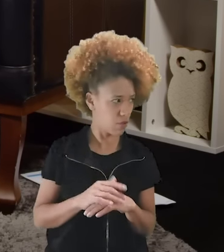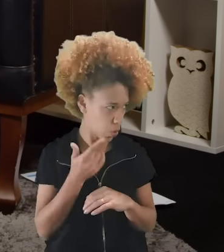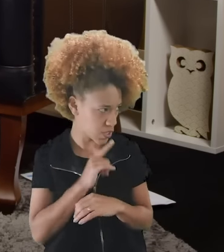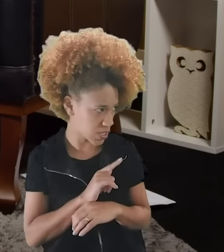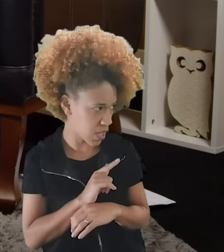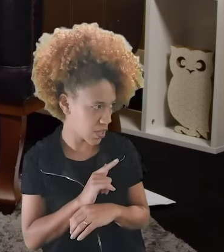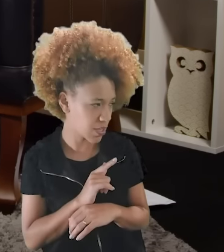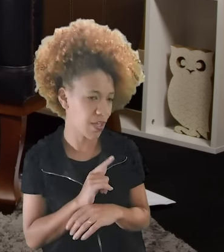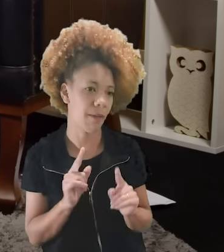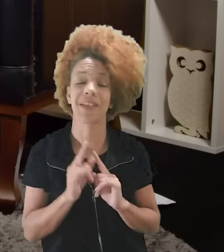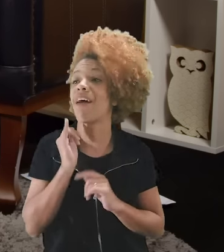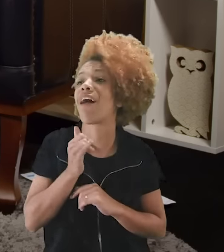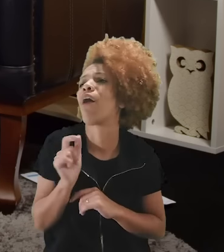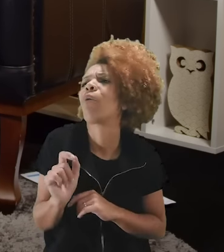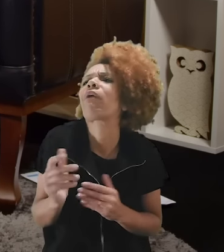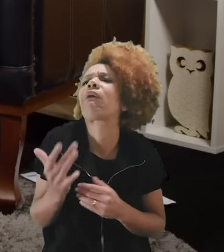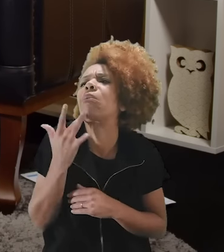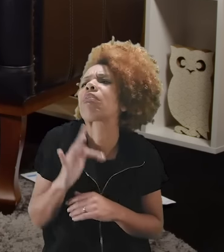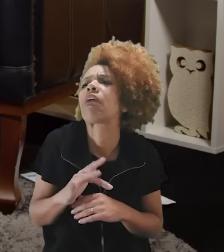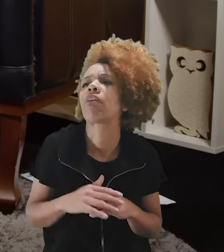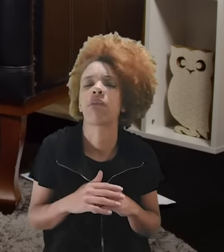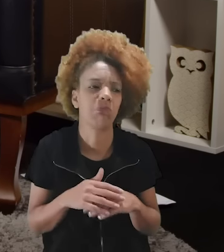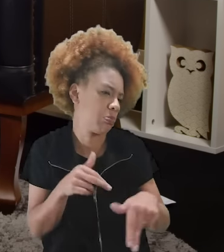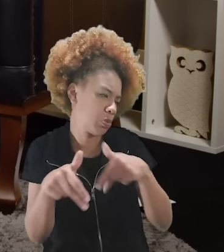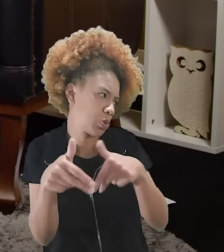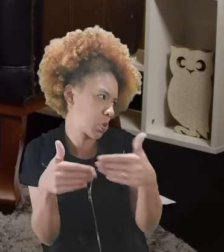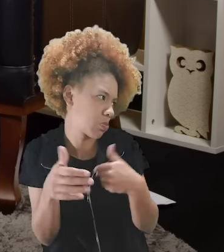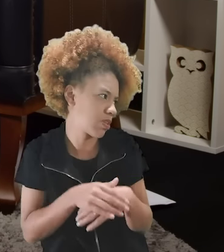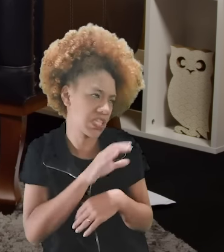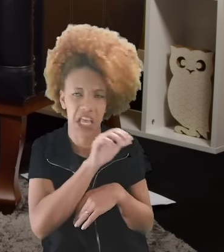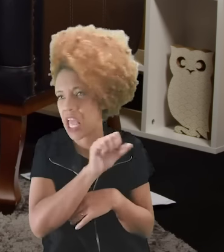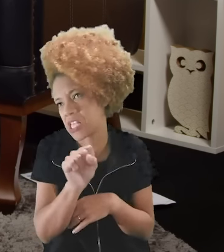fazer gente tá mas seria o qu ela narrar o qu Não entendi um jogo aí sei lá um CS você falou que